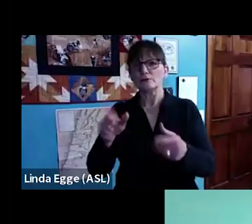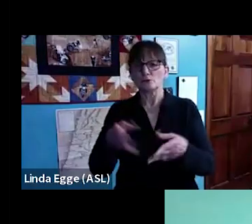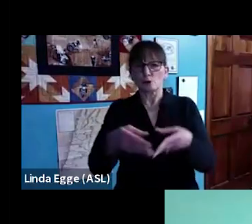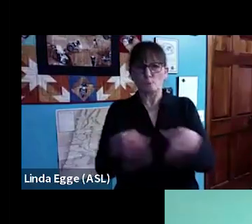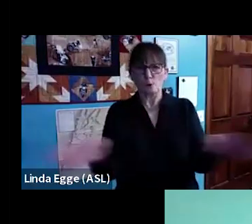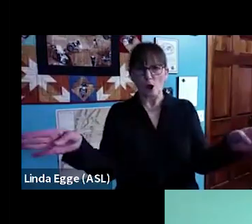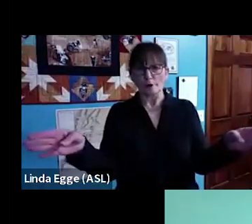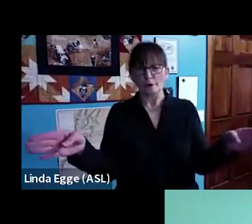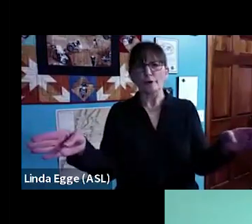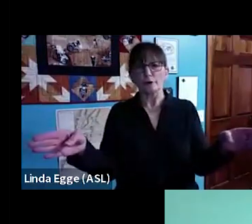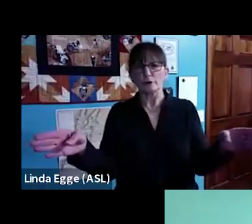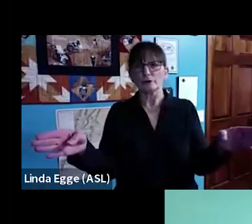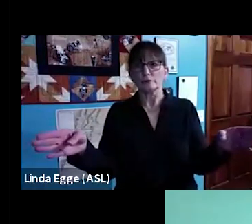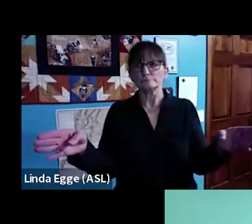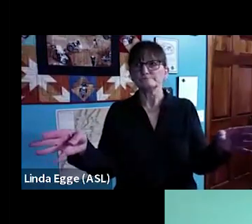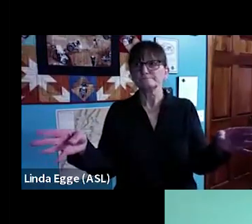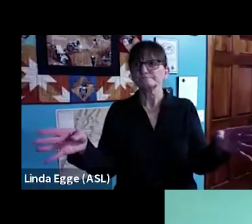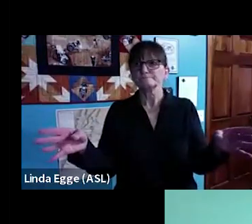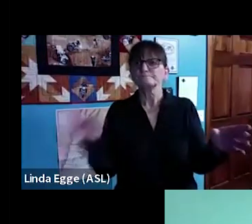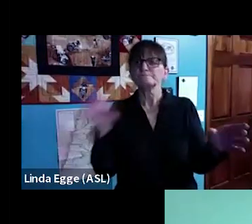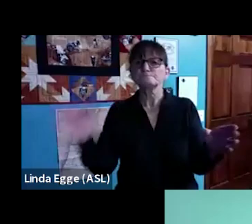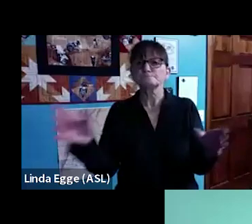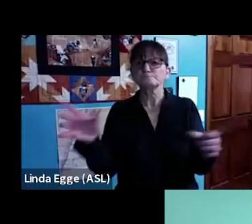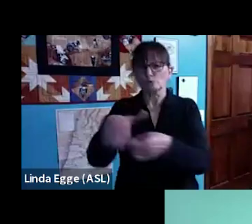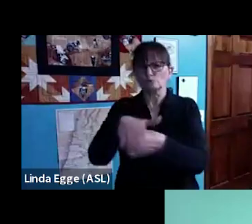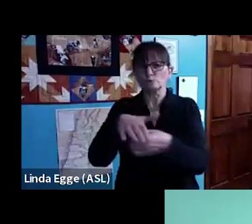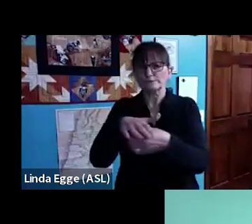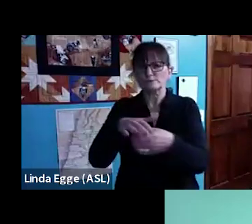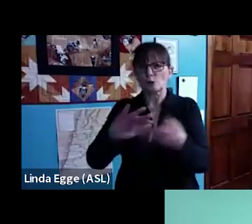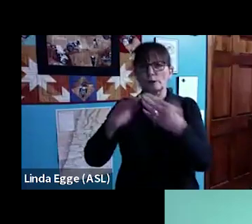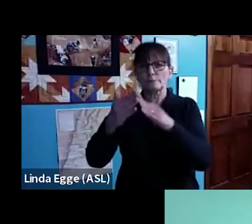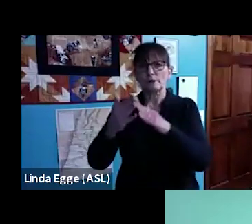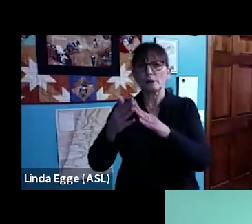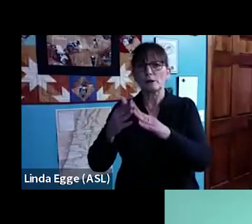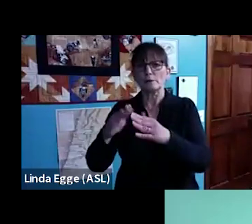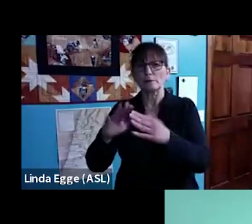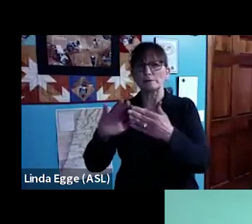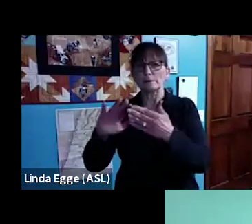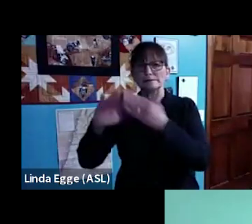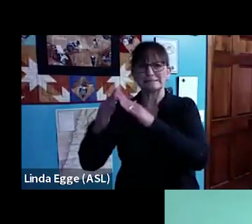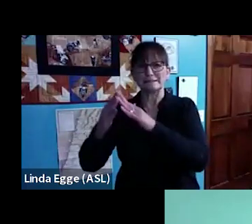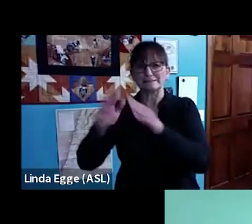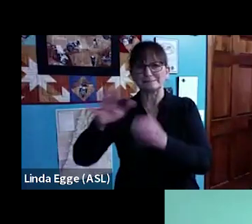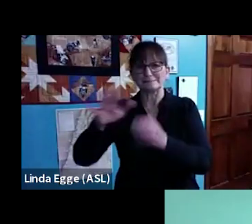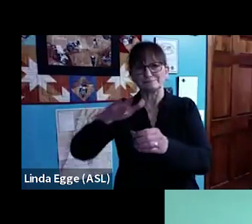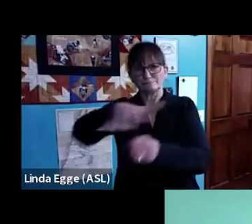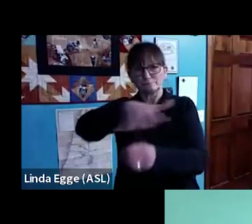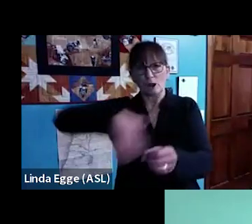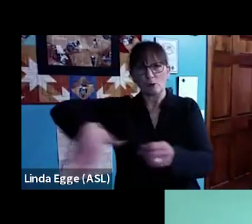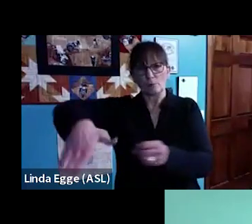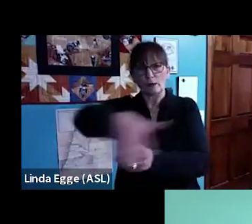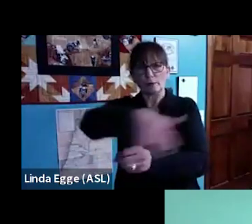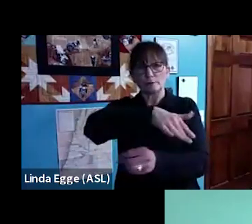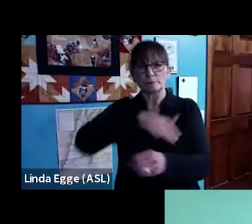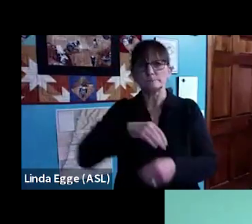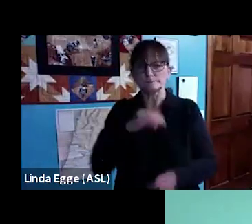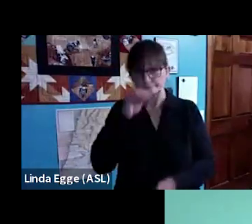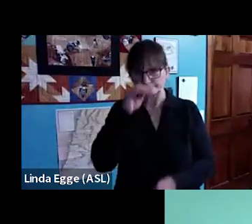no solo decir: "intentamos en línea y no funcionó". Así que nunca, mi solicitante nunca podrá obtener su propia cuenta SSA.